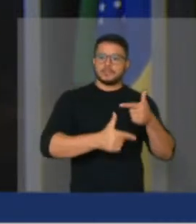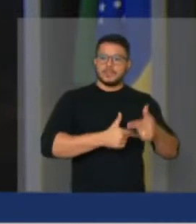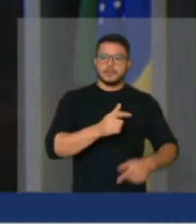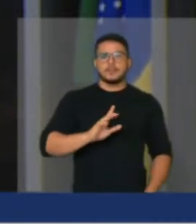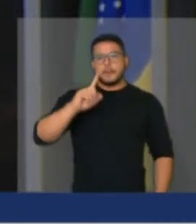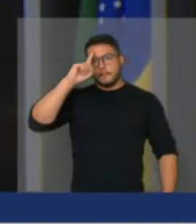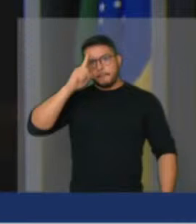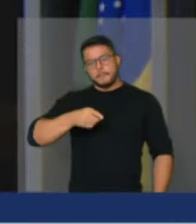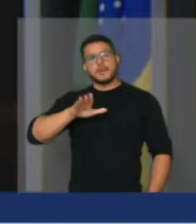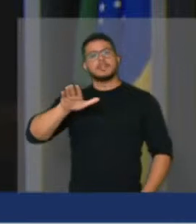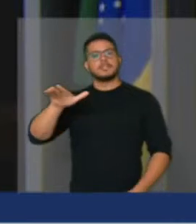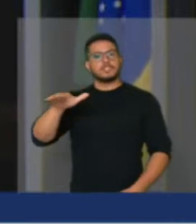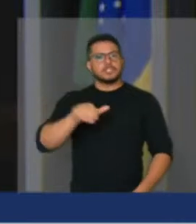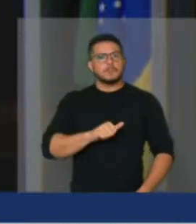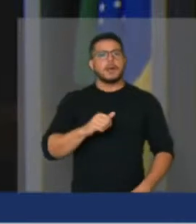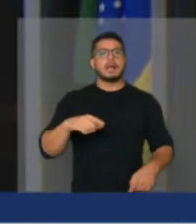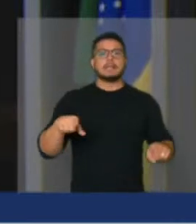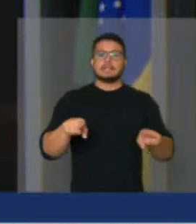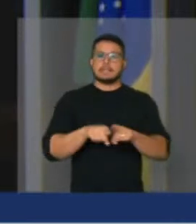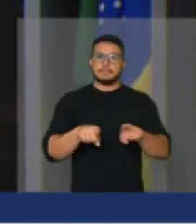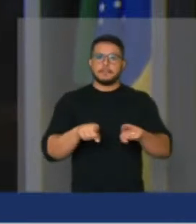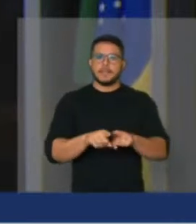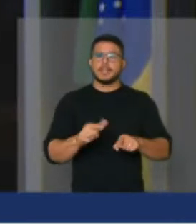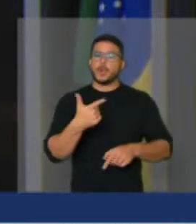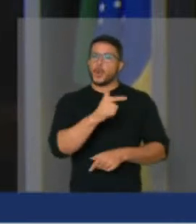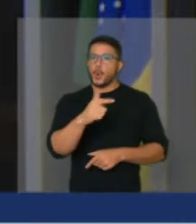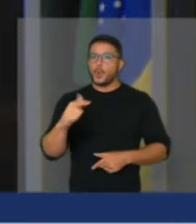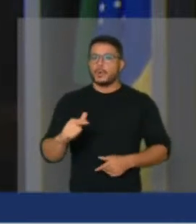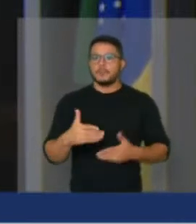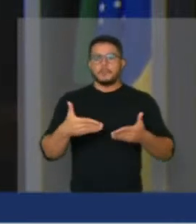NÓS TAMBÉM QUESTIONEMOS O MINISTRO A VIR PARA O CONGRESSO NACIONAL PARA QUE ELE VENHA PARA A CÂMARA DOS